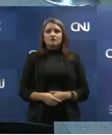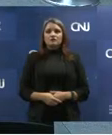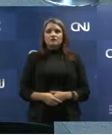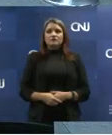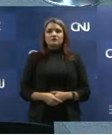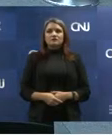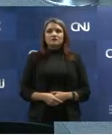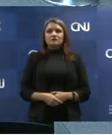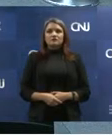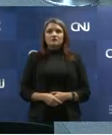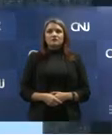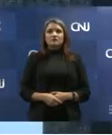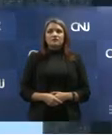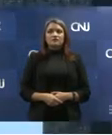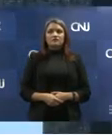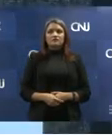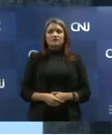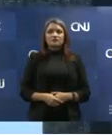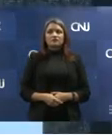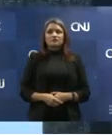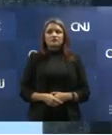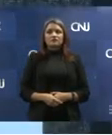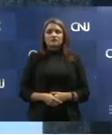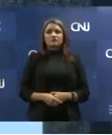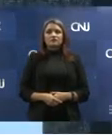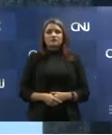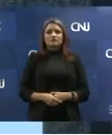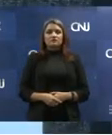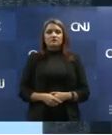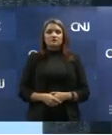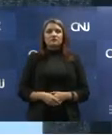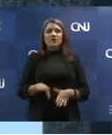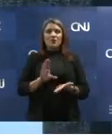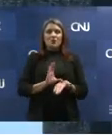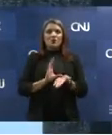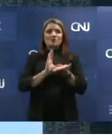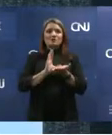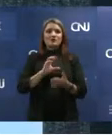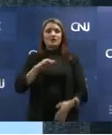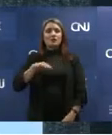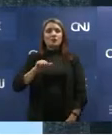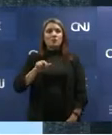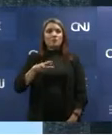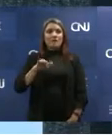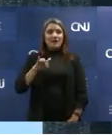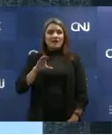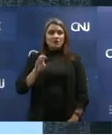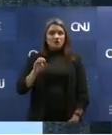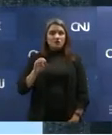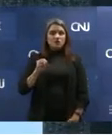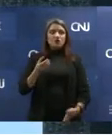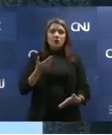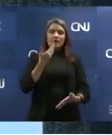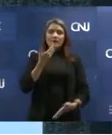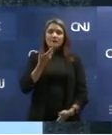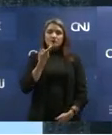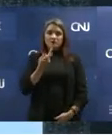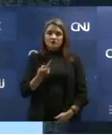O conselheiro Márcio Freitas. Com a palavra vem depois o conselheiro Madruga